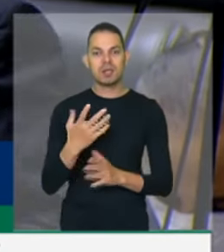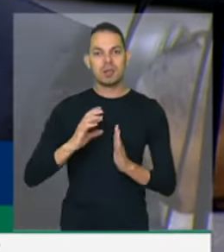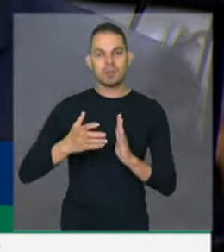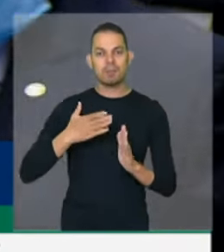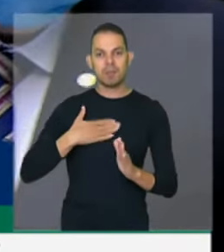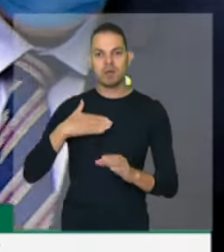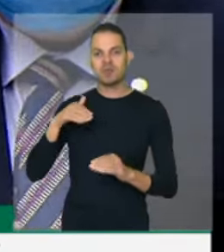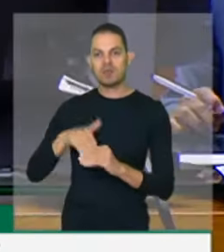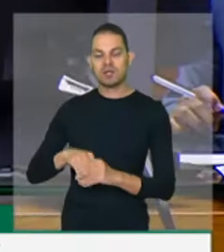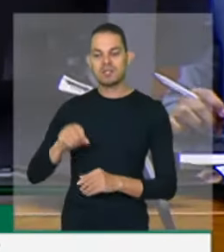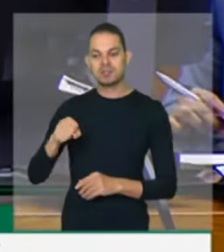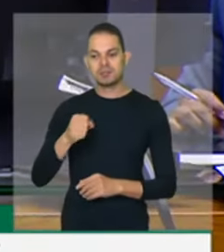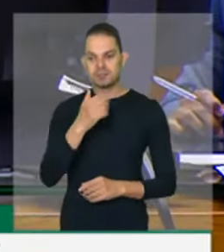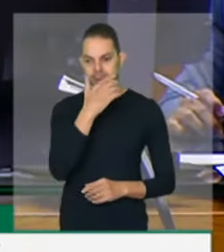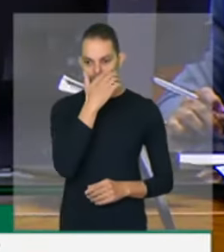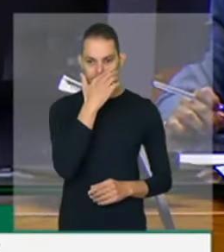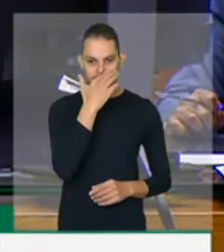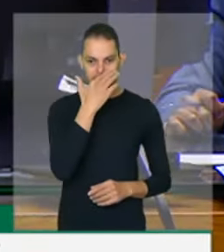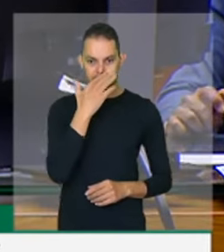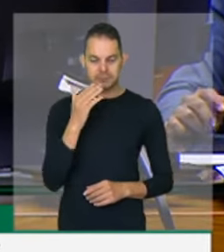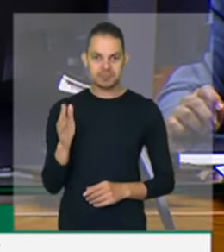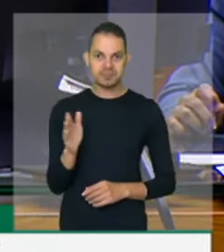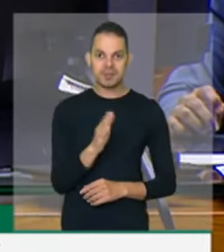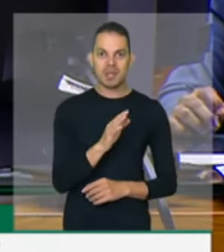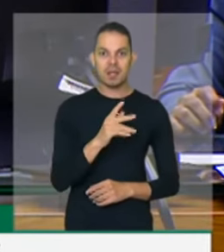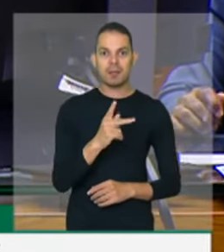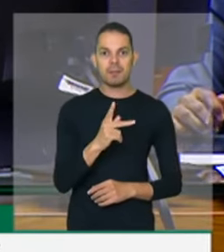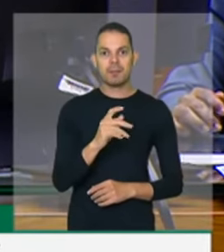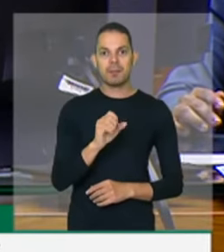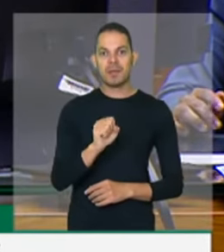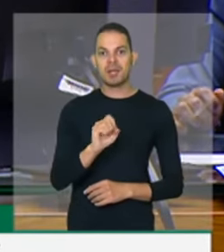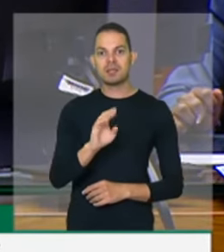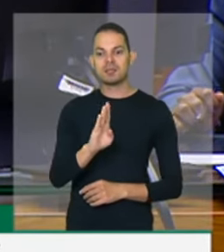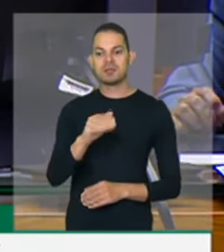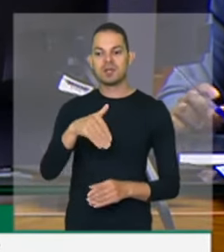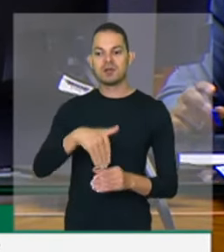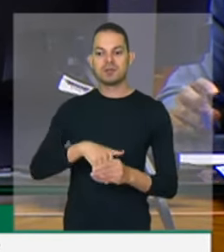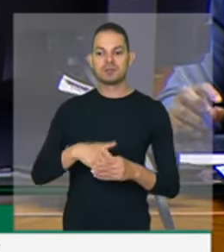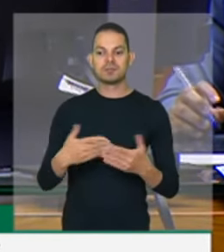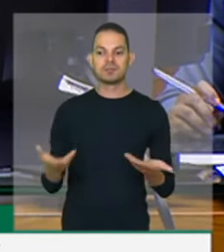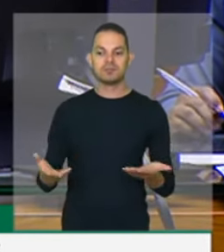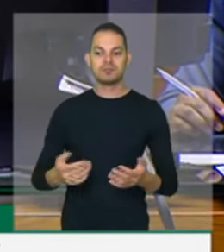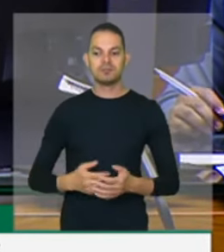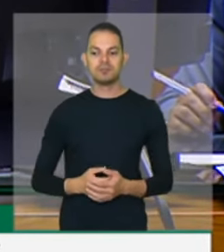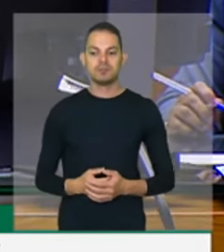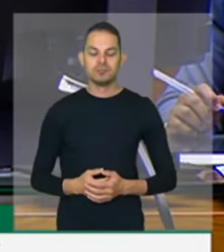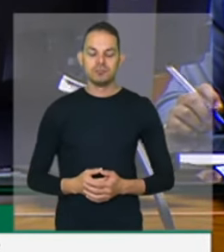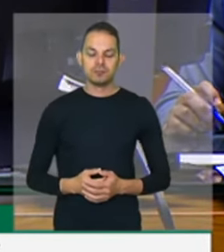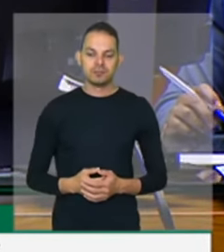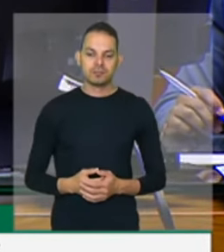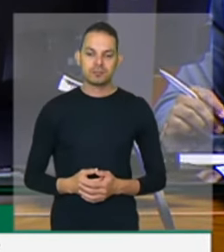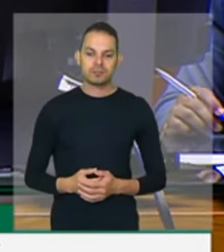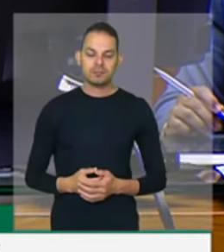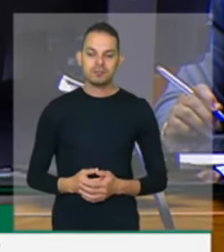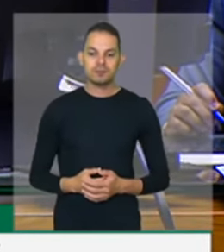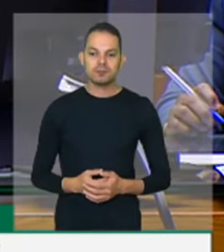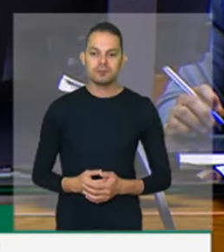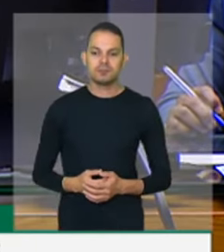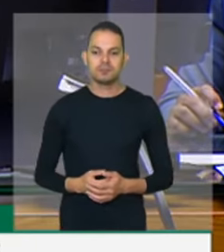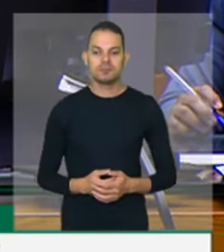[PRESIDENTE]: PSD COMO ORIENTA O PSD? DEPUTADO DANILO. -- [DEPUTADO]: PSD, SENHOR PRESIDENTE, ORIENTA SIM É MATÉRIA, SEM PREJUÍZO DE